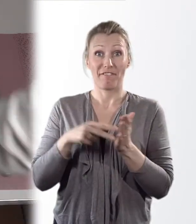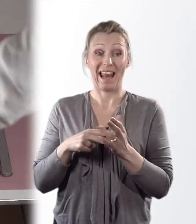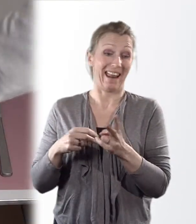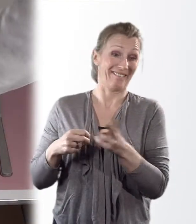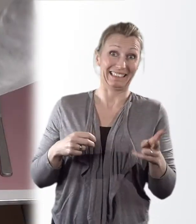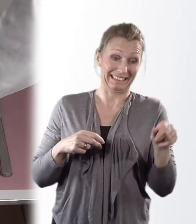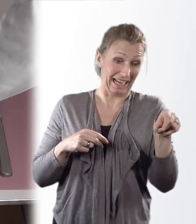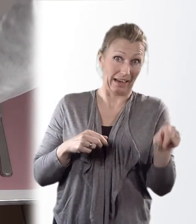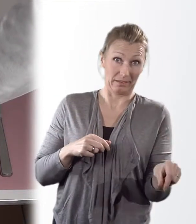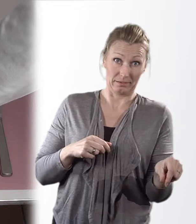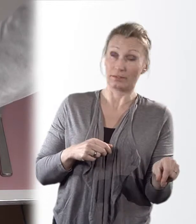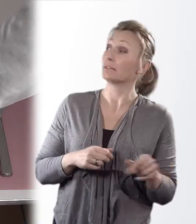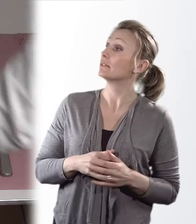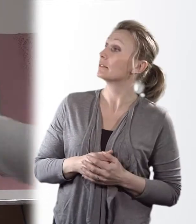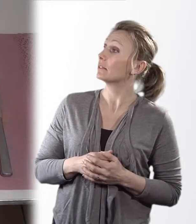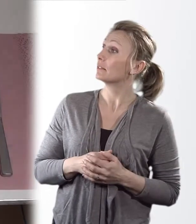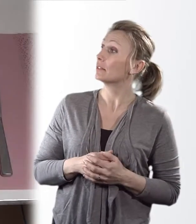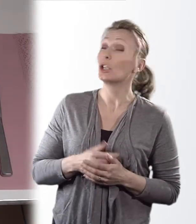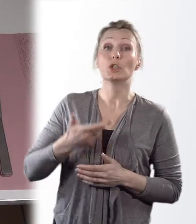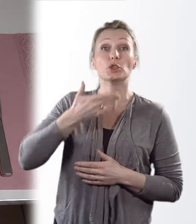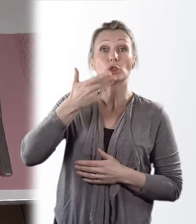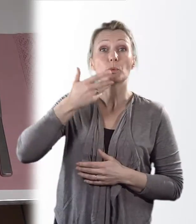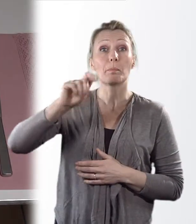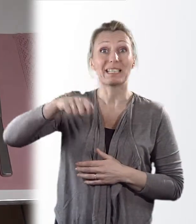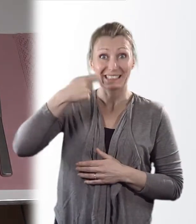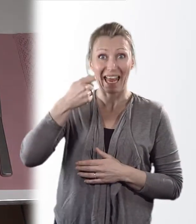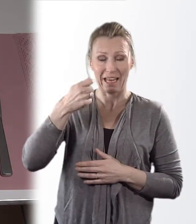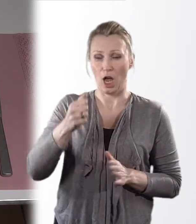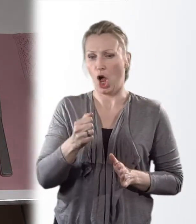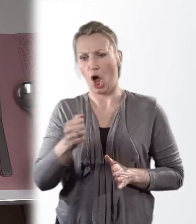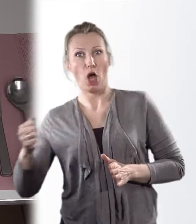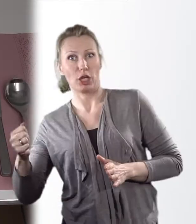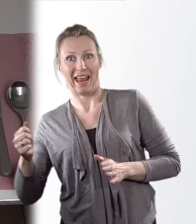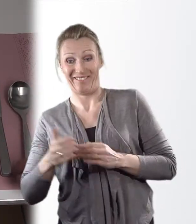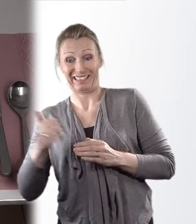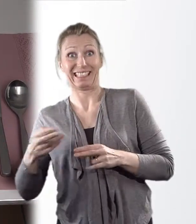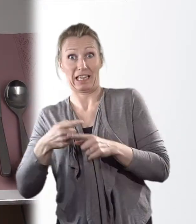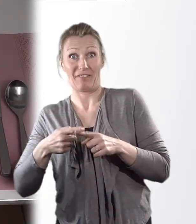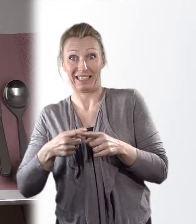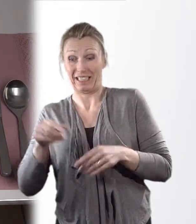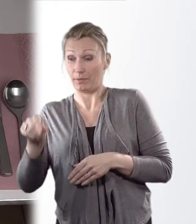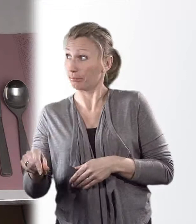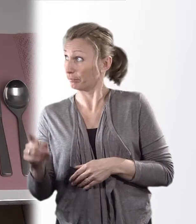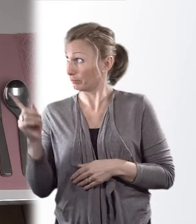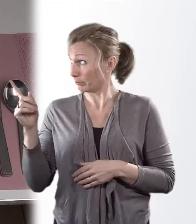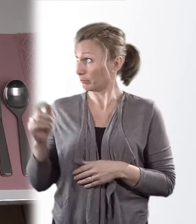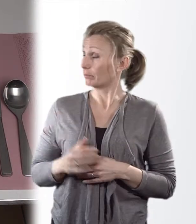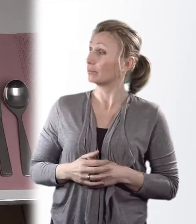Hun legger gaffelen til venstre for tallerkenen. Suppeskjeen legger hun lengst til høyre.